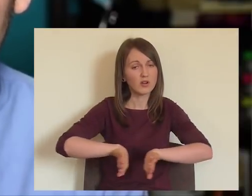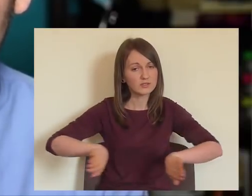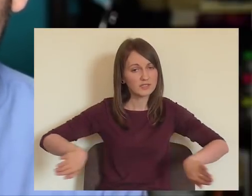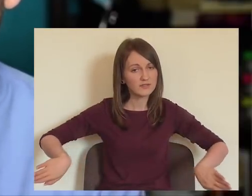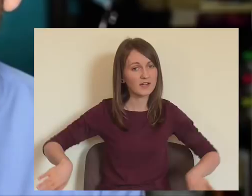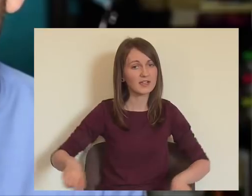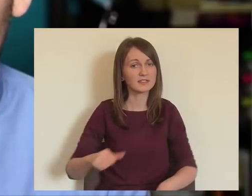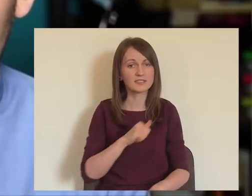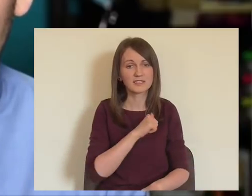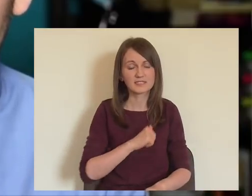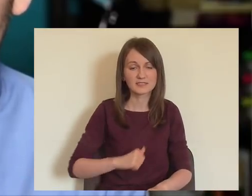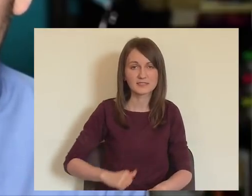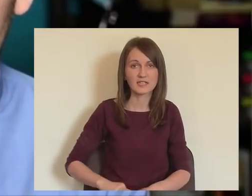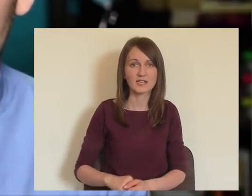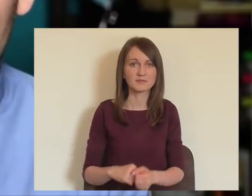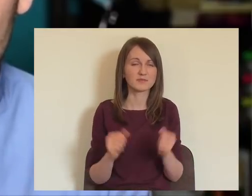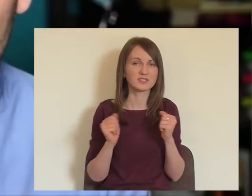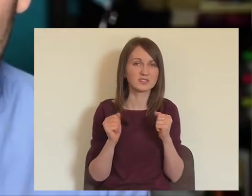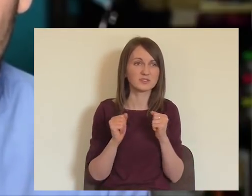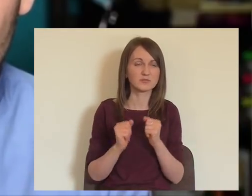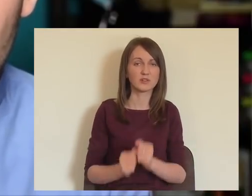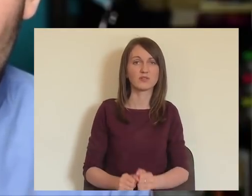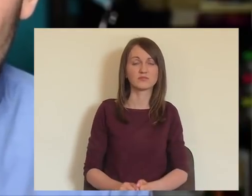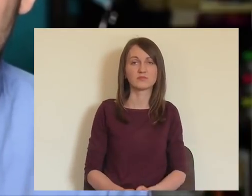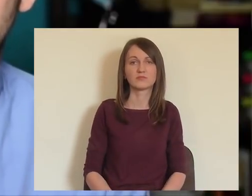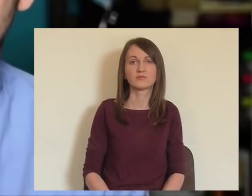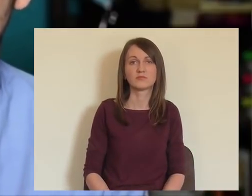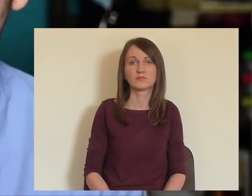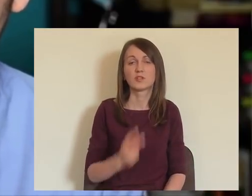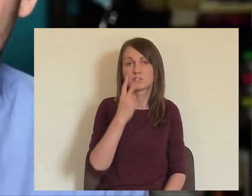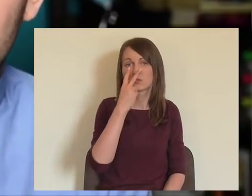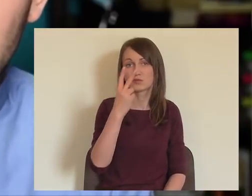odizolowani, smutni, zziębnięci...